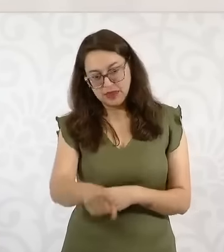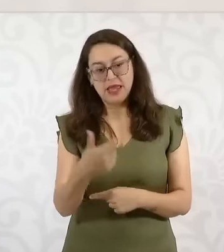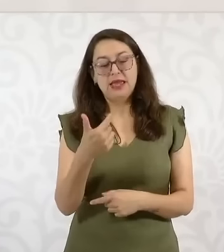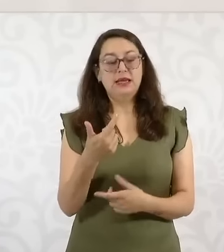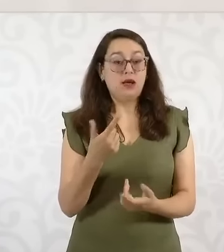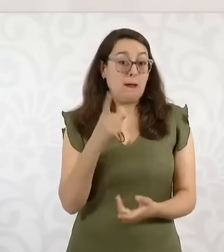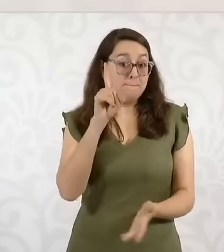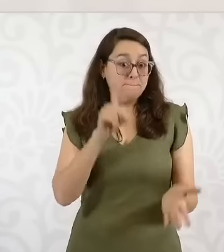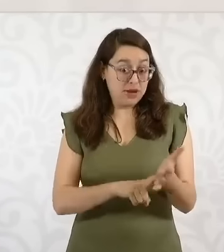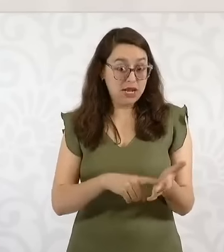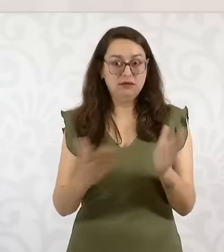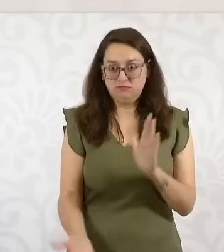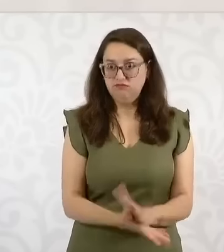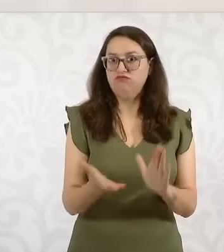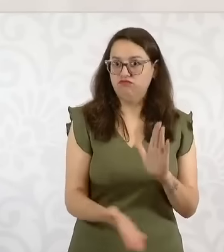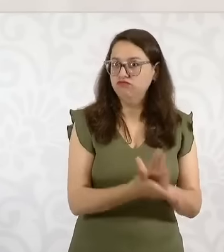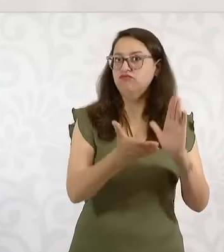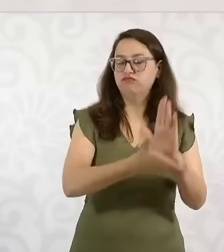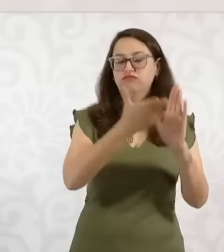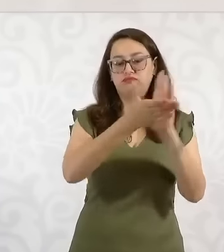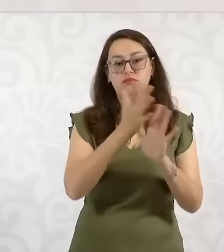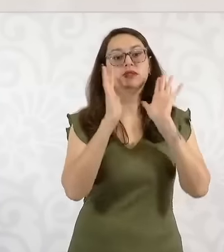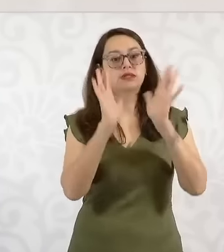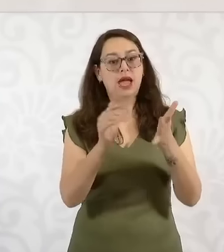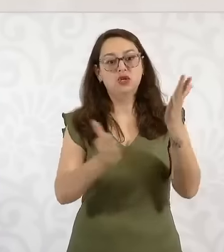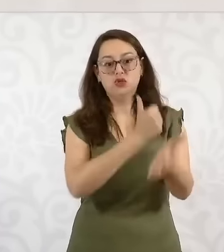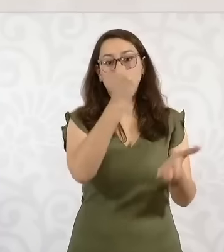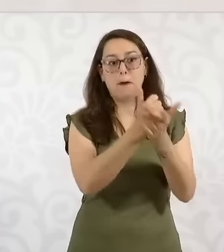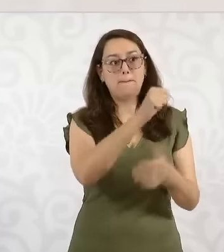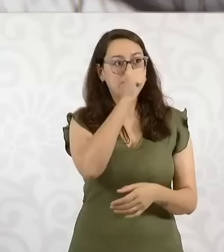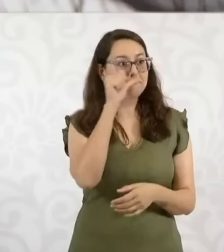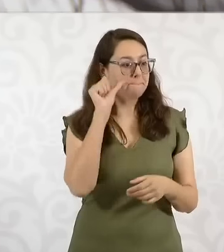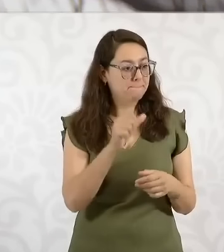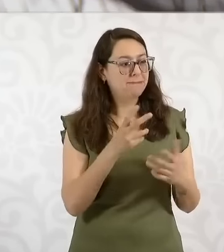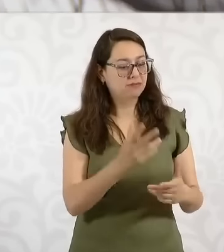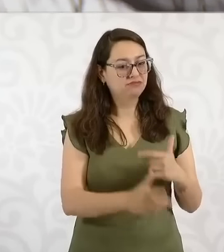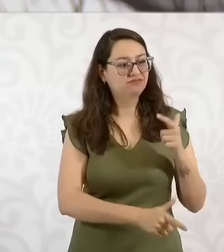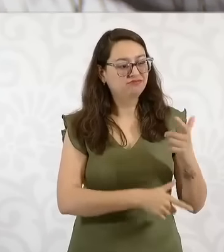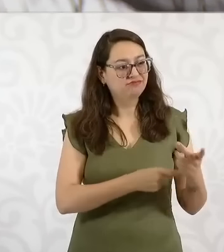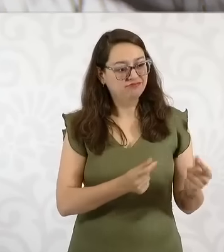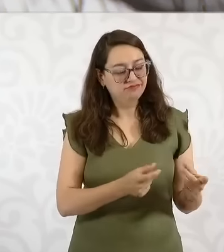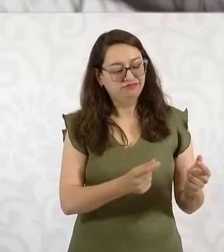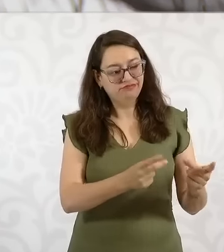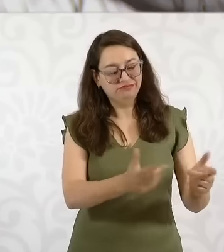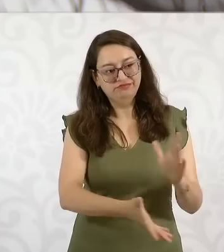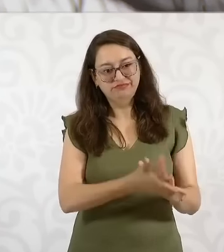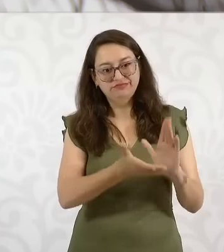varios en Ciudad Juárez y ahora para hacerlo más rápido, el IMS firmó un acuerdo con la Secretaría